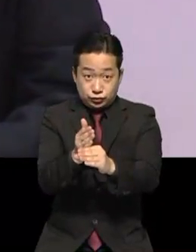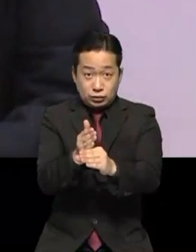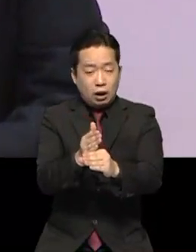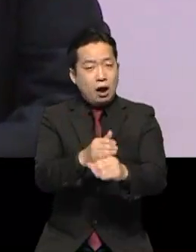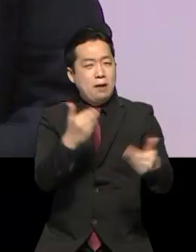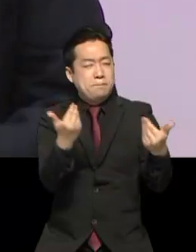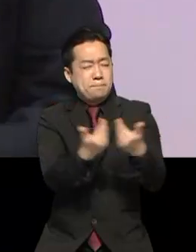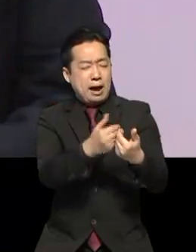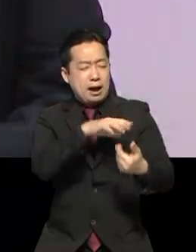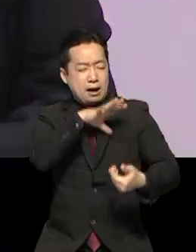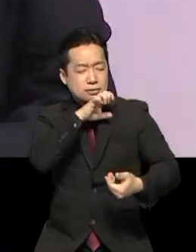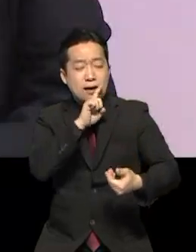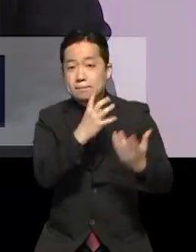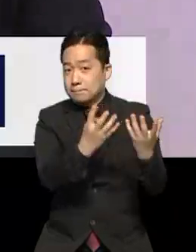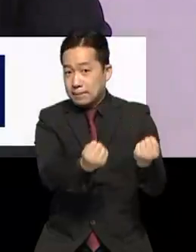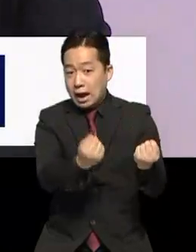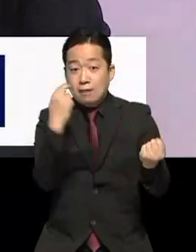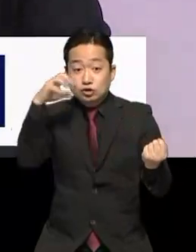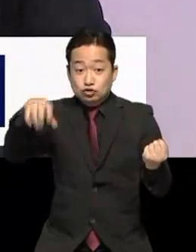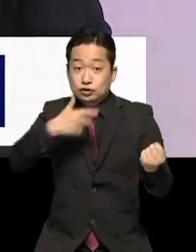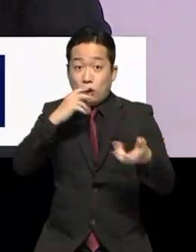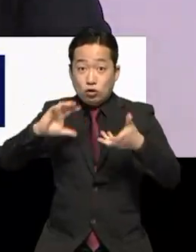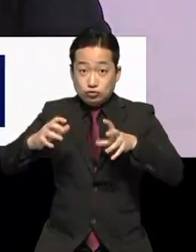미국과 영국, 독일 등 선진국에서 공무원